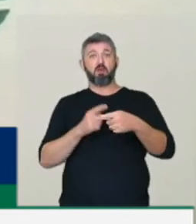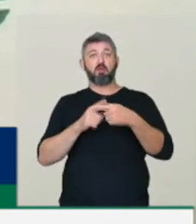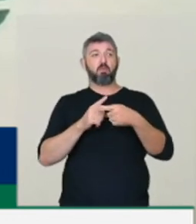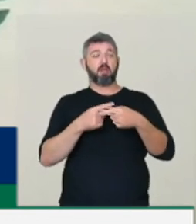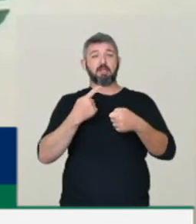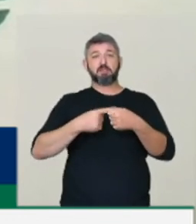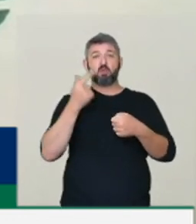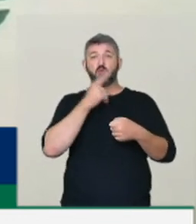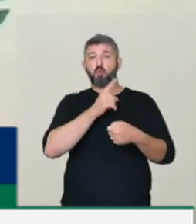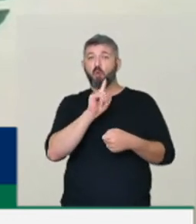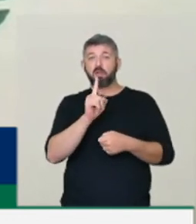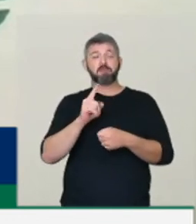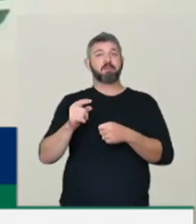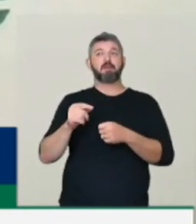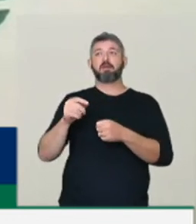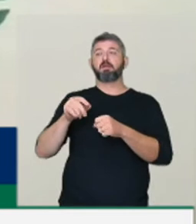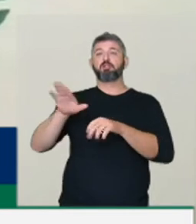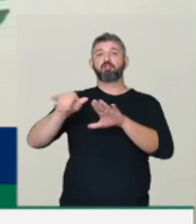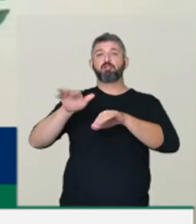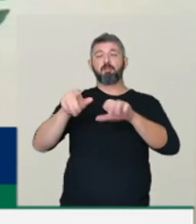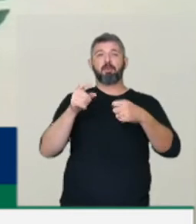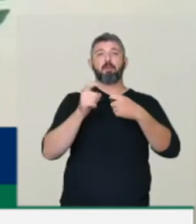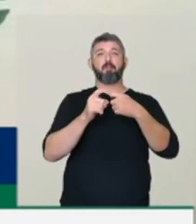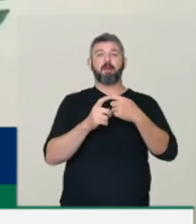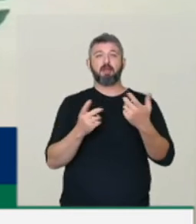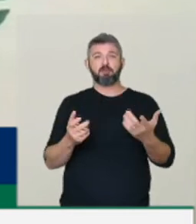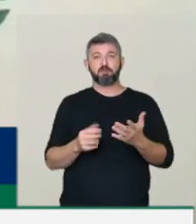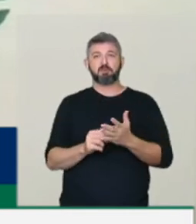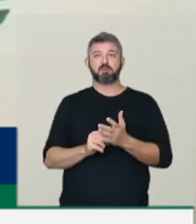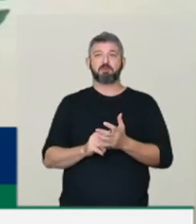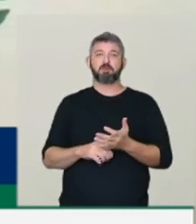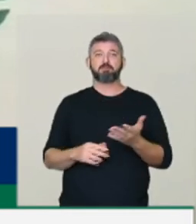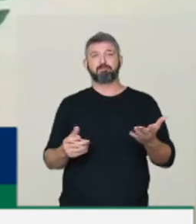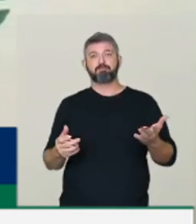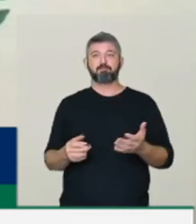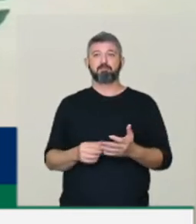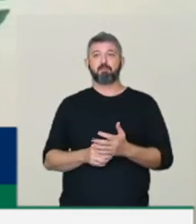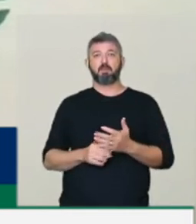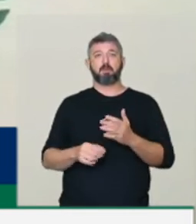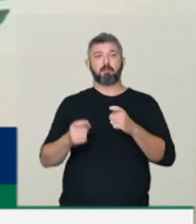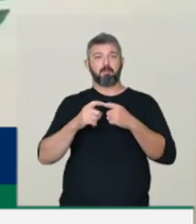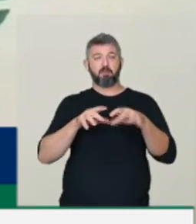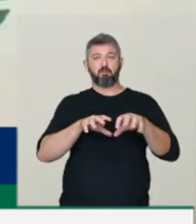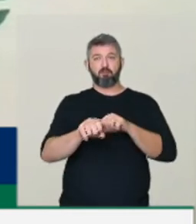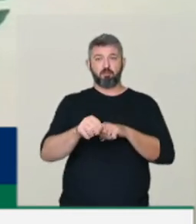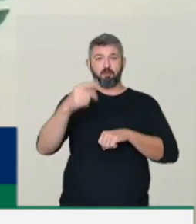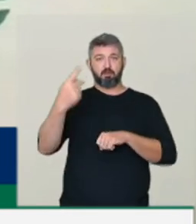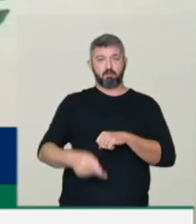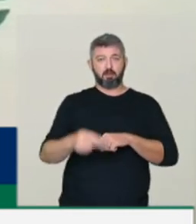CONSEGUEM, OS MUNICÍPIOS NÃO CONSEGUEM PREENCHER ESSAS VAGAS COM MÉDICOS FORMADOS NO BRASIL AQUI POR CONTA DO